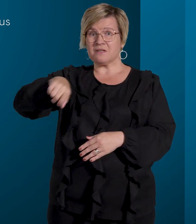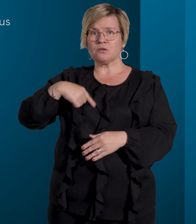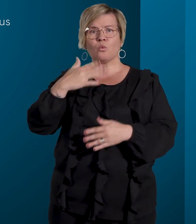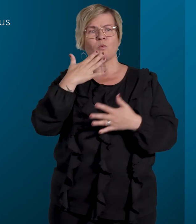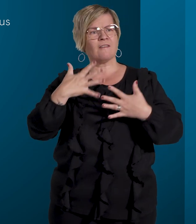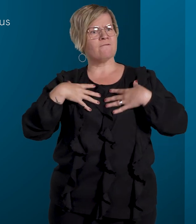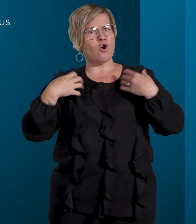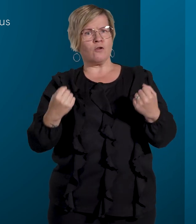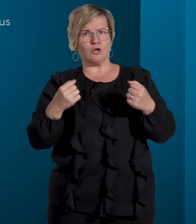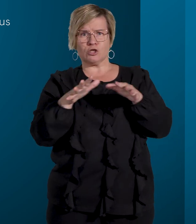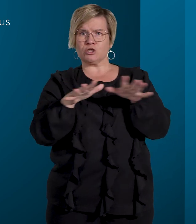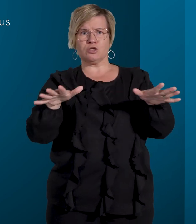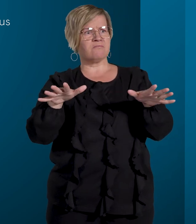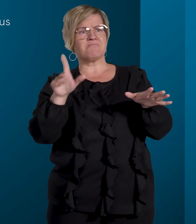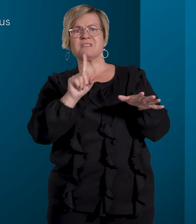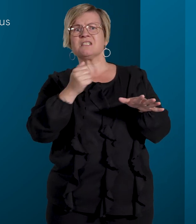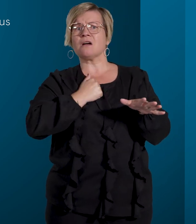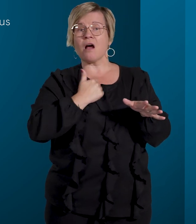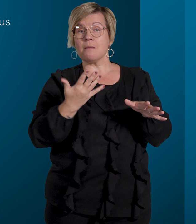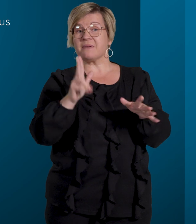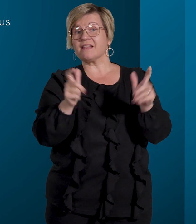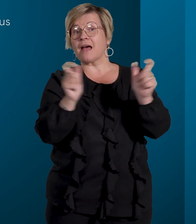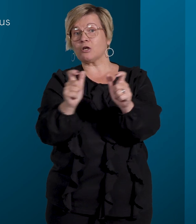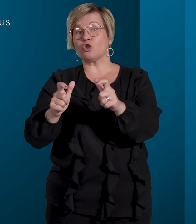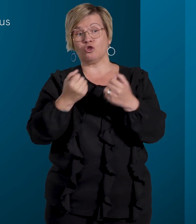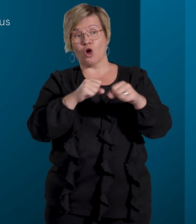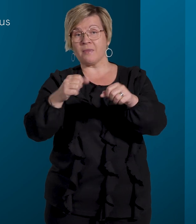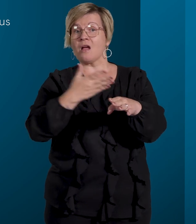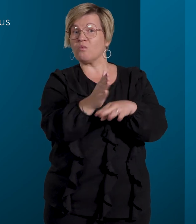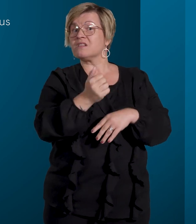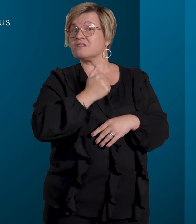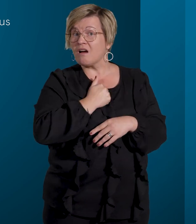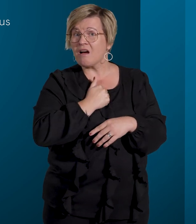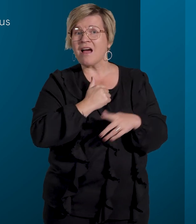että suuri osa hyvinvoinnista syntyy järjestötyön kautta.